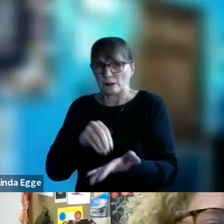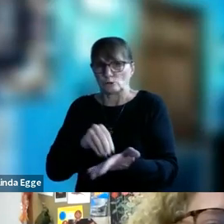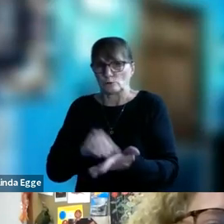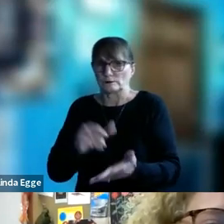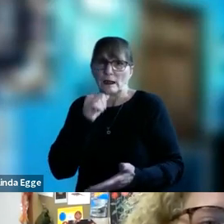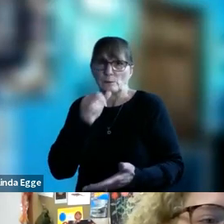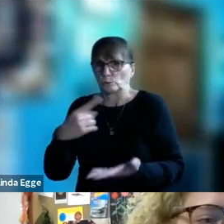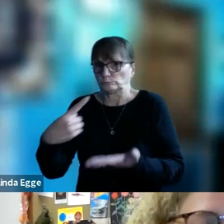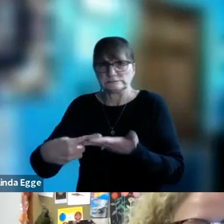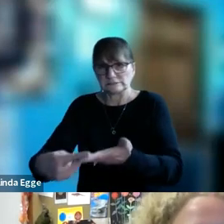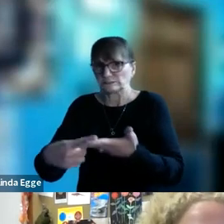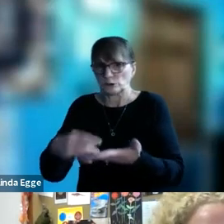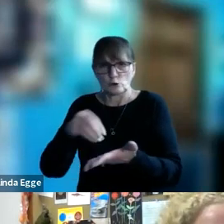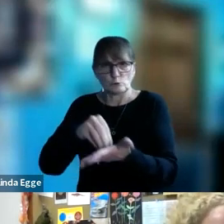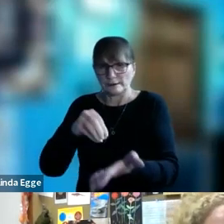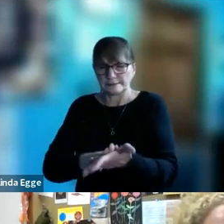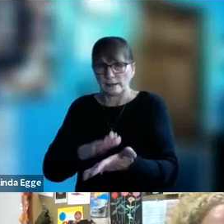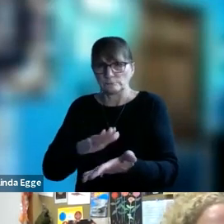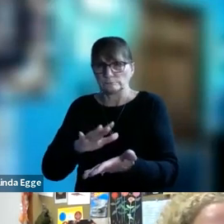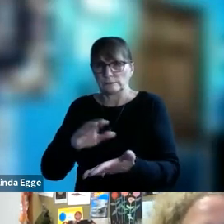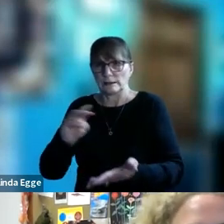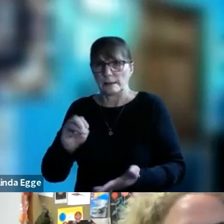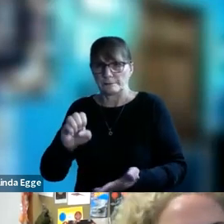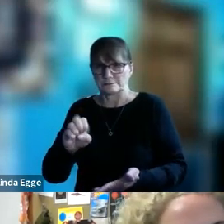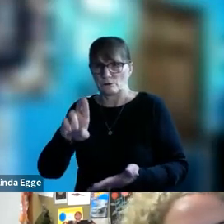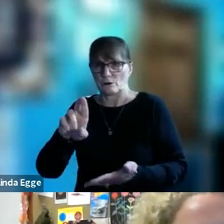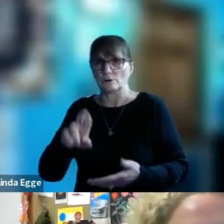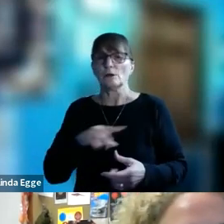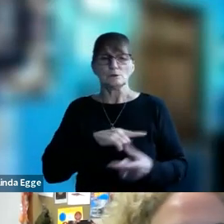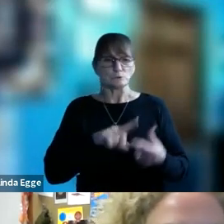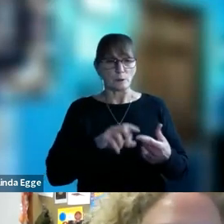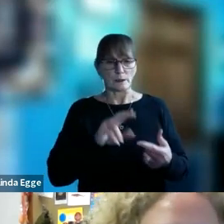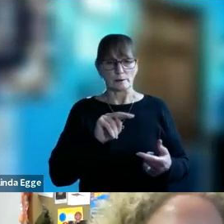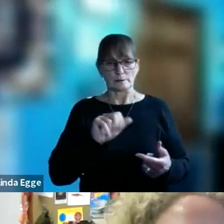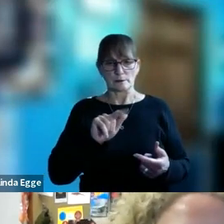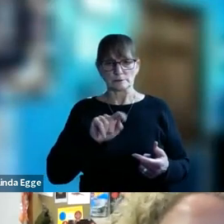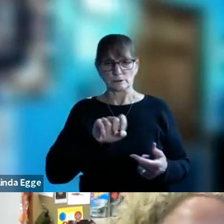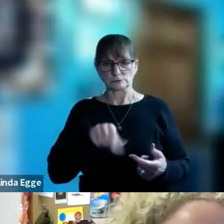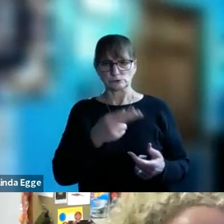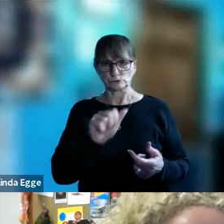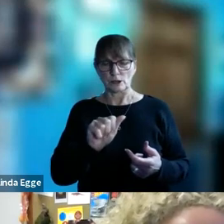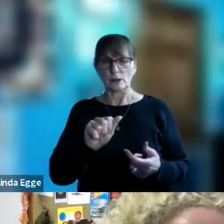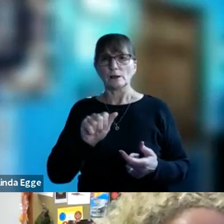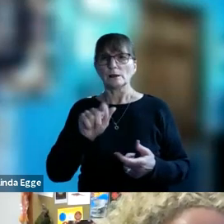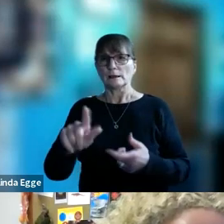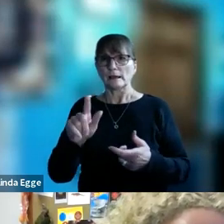Correcto, de acuerdo, porque cuando Natasha recorre el árbol de decisión, la materialidad,